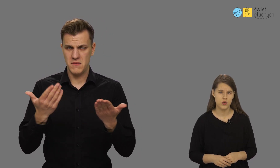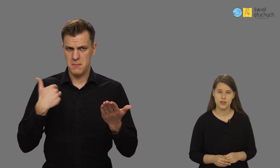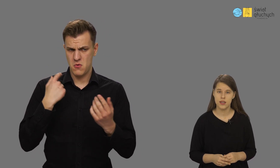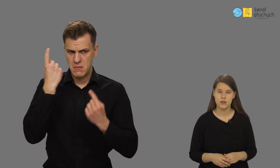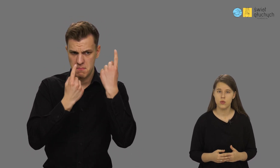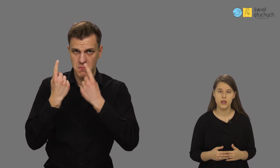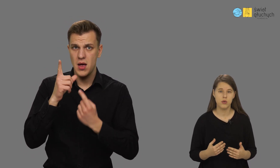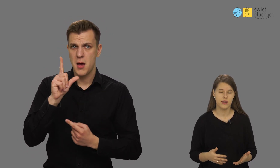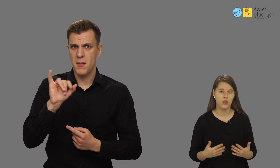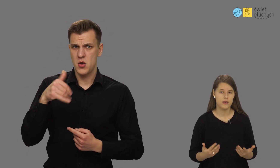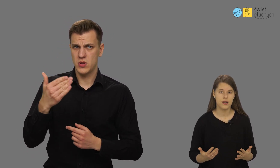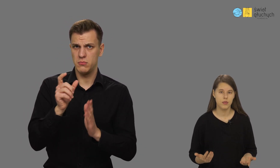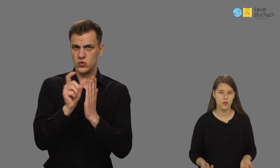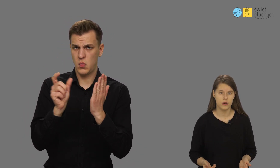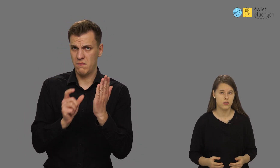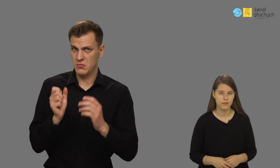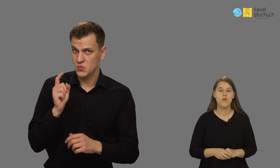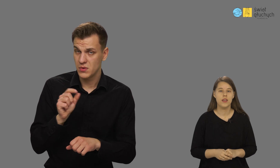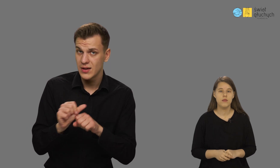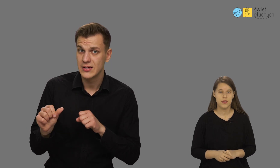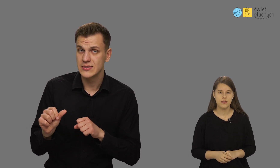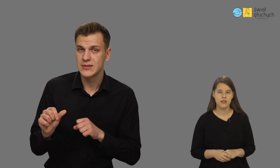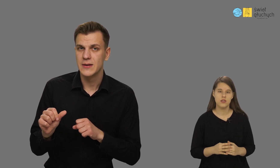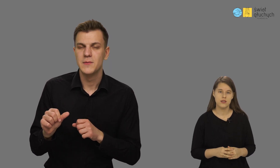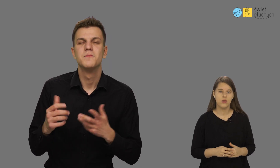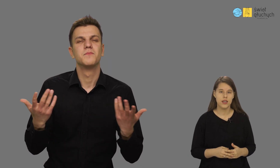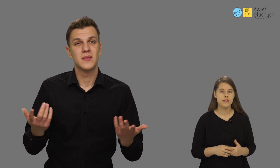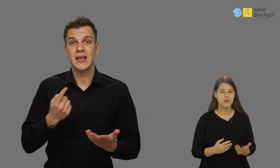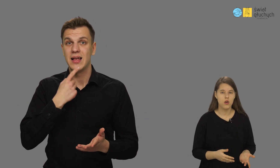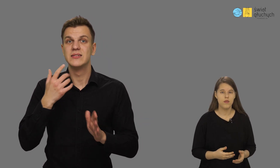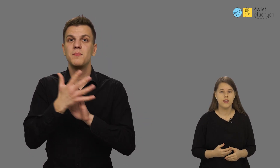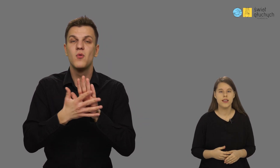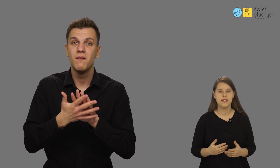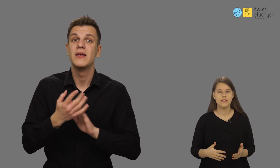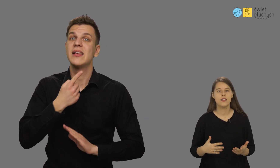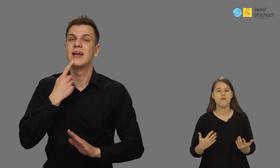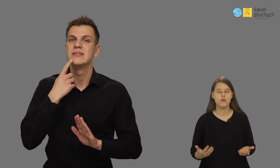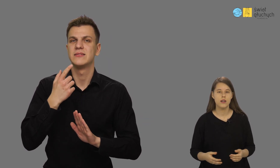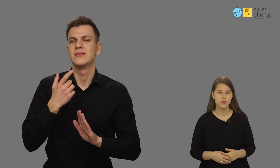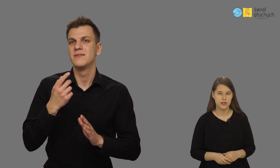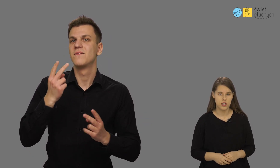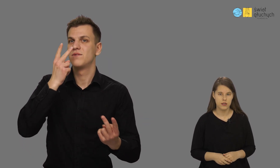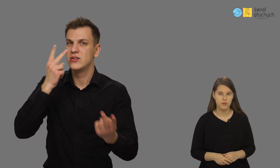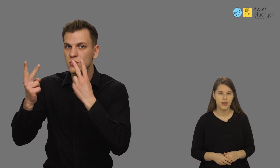czy istnieje słownik polskiego języka migowego? Wiadomym jest, że skoro język migowy jest językiem wizualno-przestrzennym,